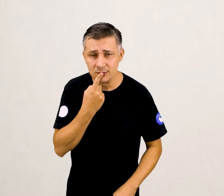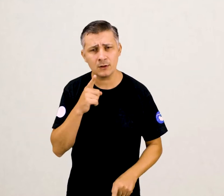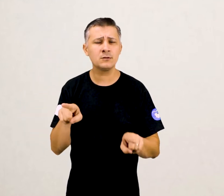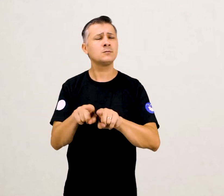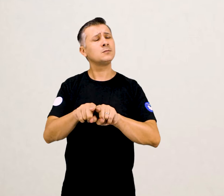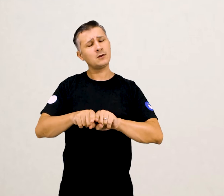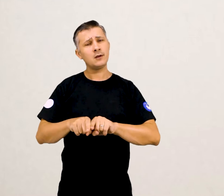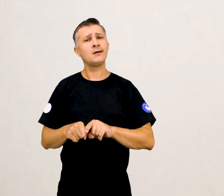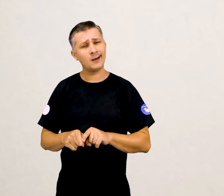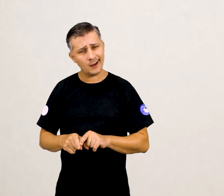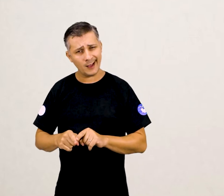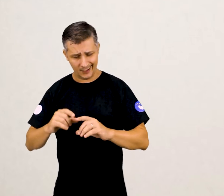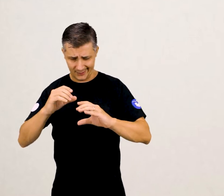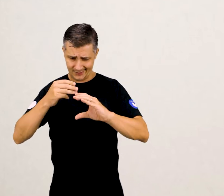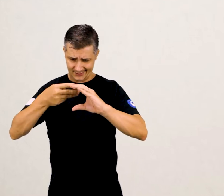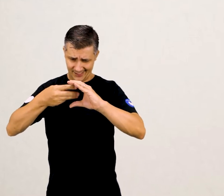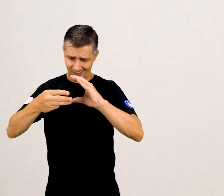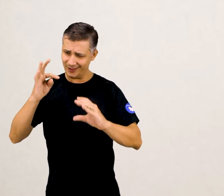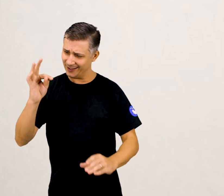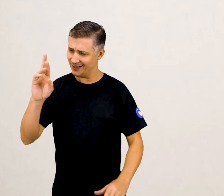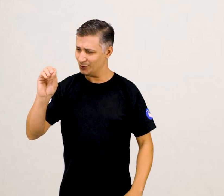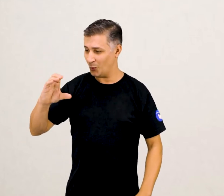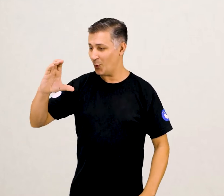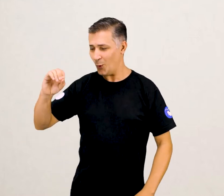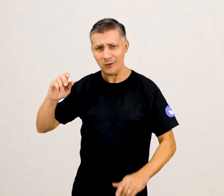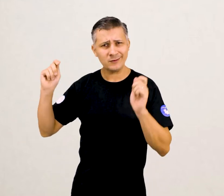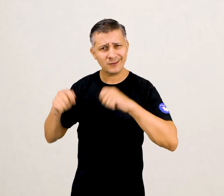As possibilidades em outras áreas da saúde são enormes.